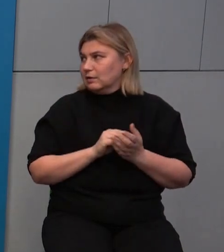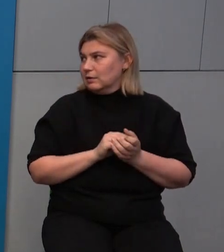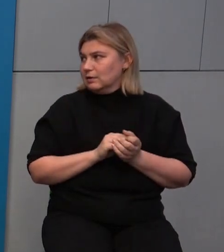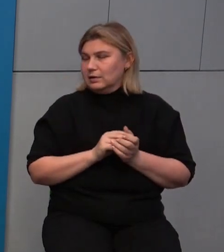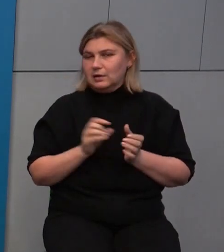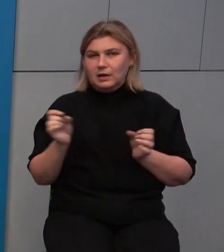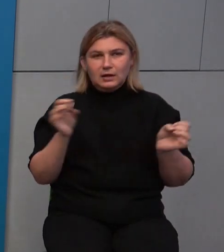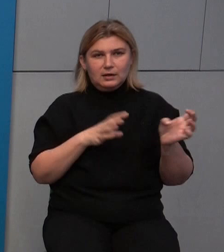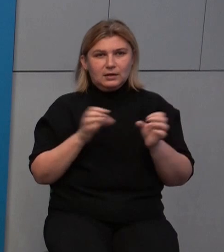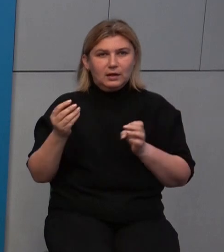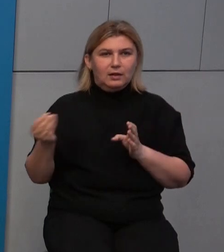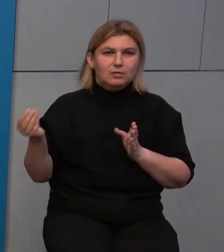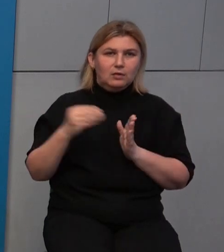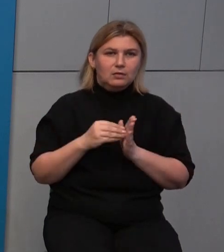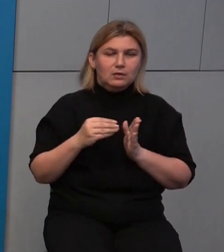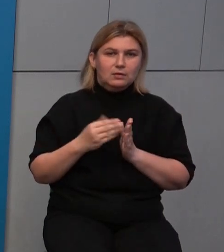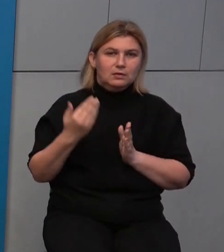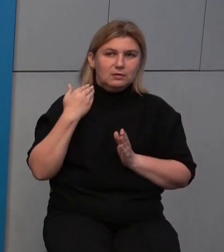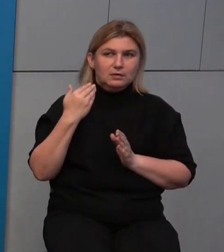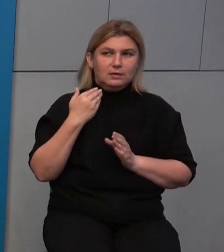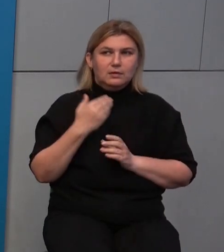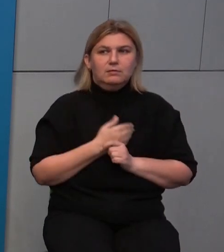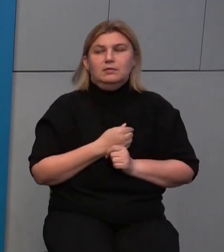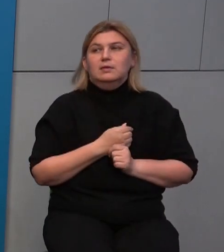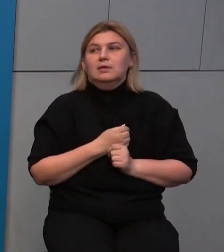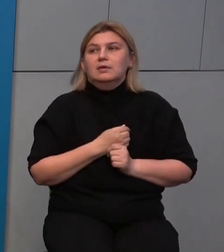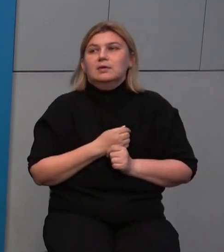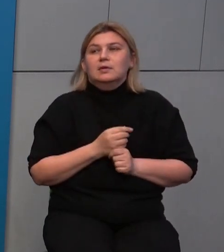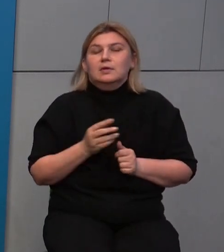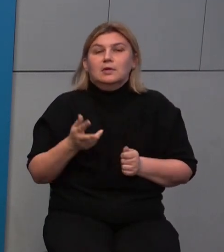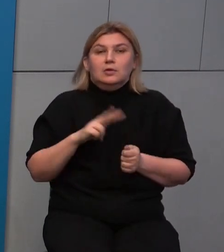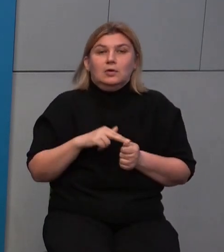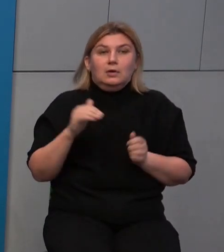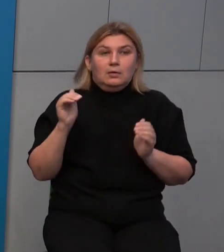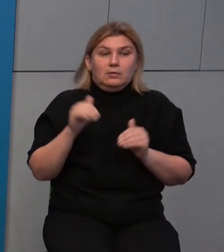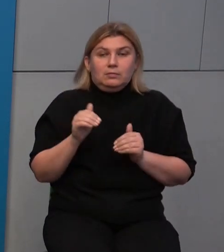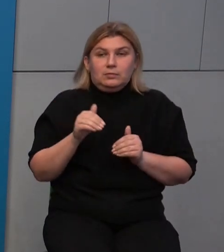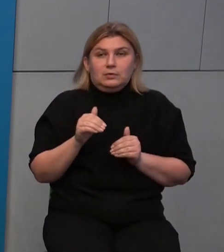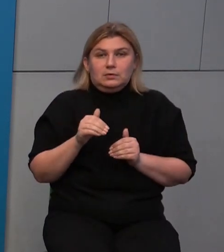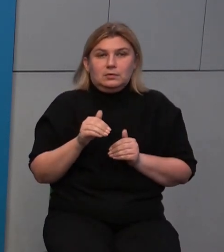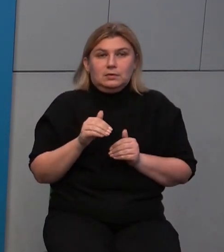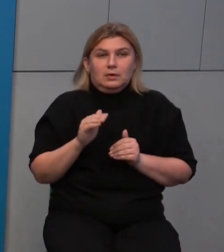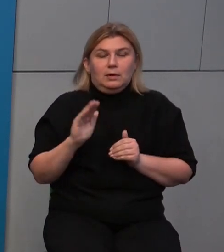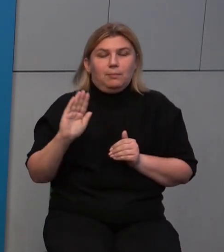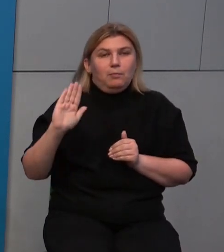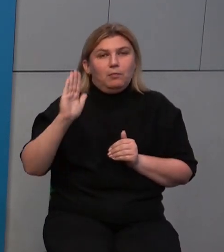Tak. I gry, dodatkowo jeszcze niedawno, w której można poznać w jakiejś części